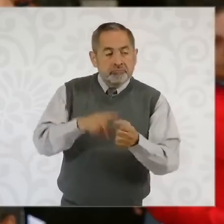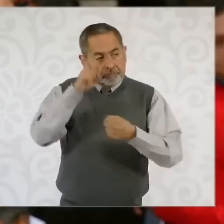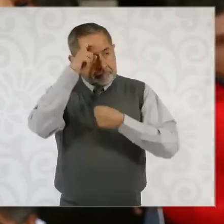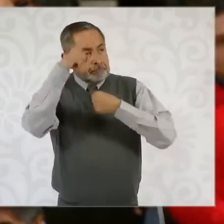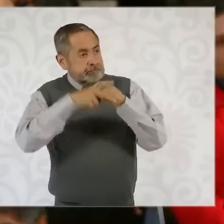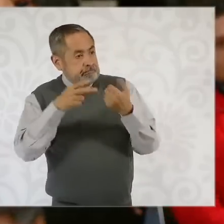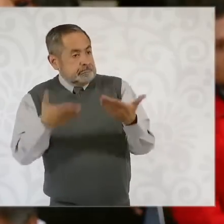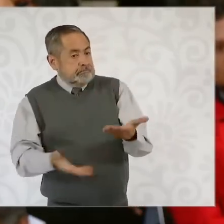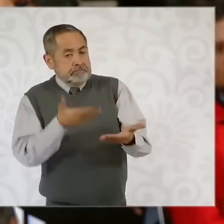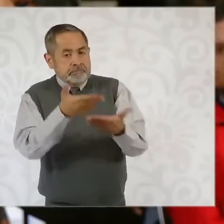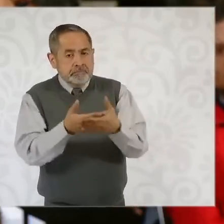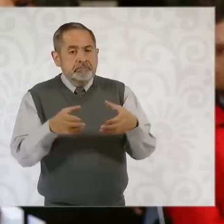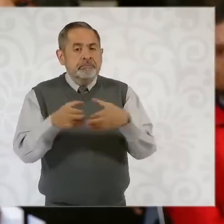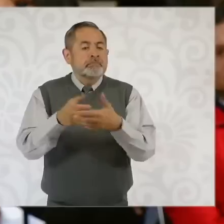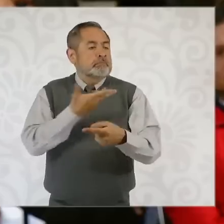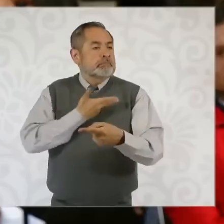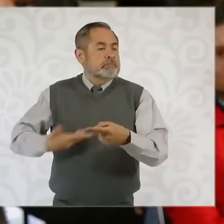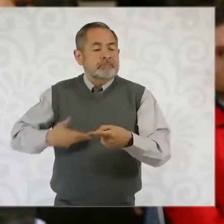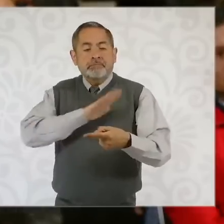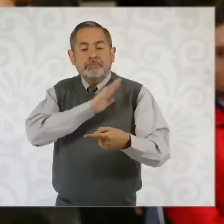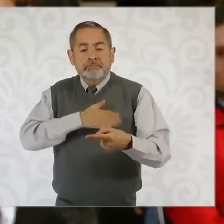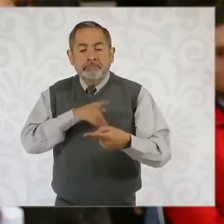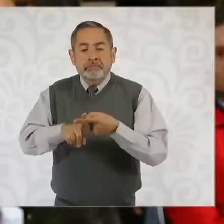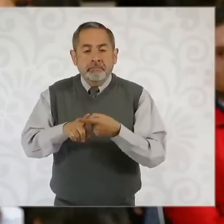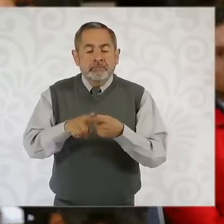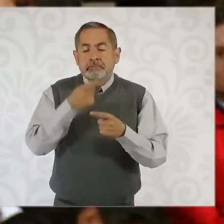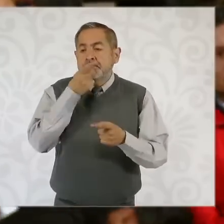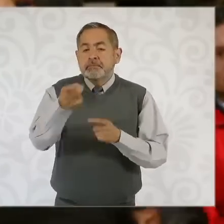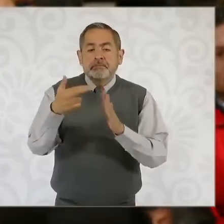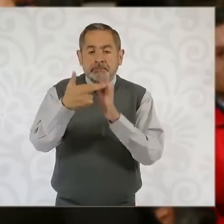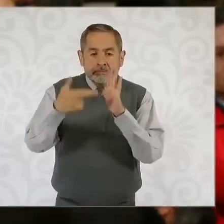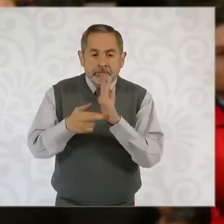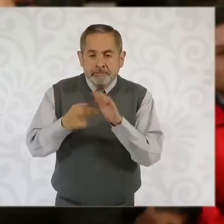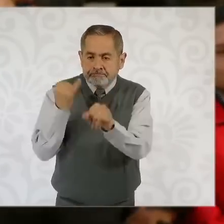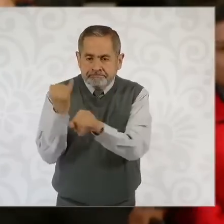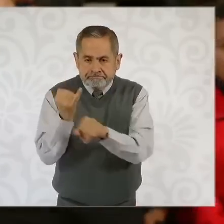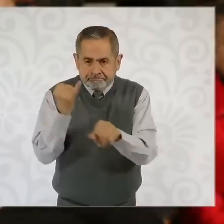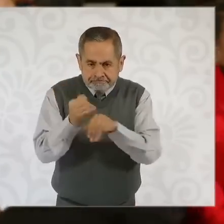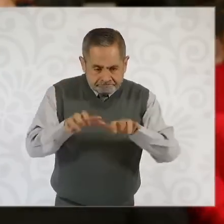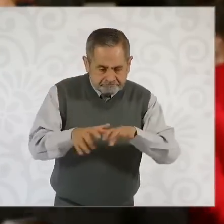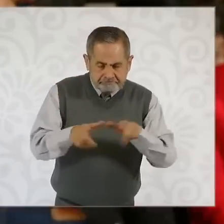presidentes como el español Pedro Sánchez sobre La regulación de las redes sociales eh terminar